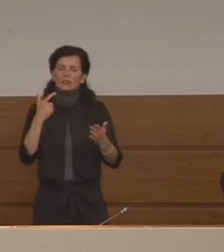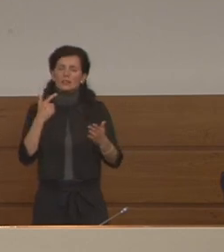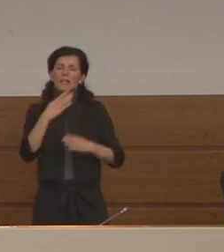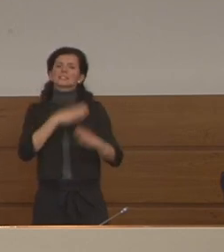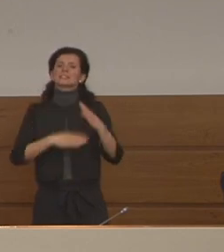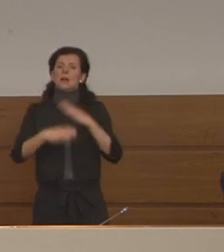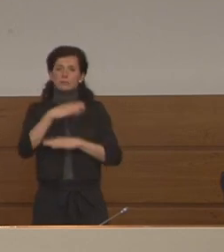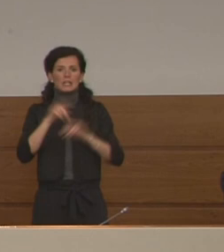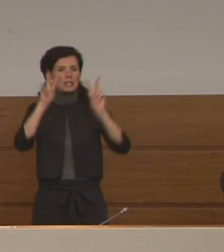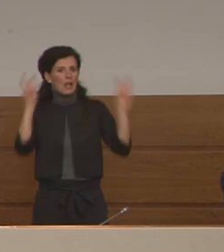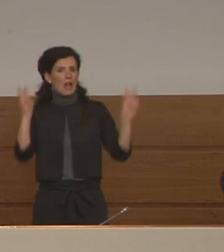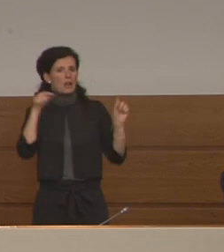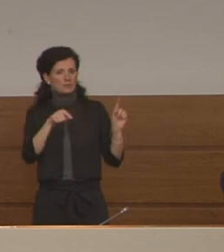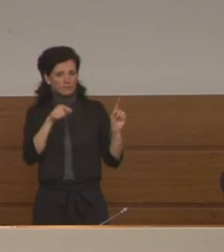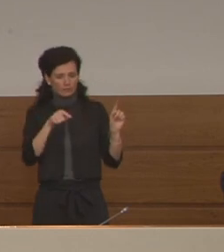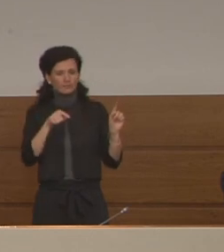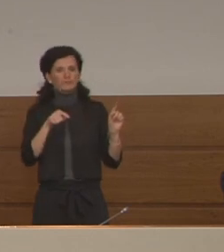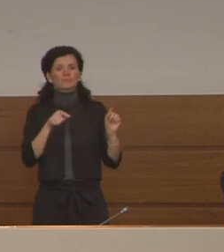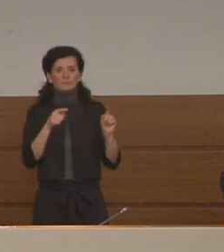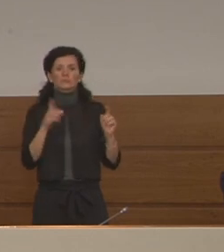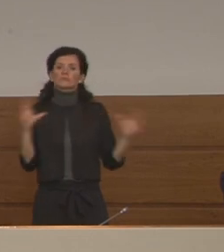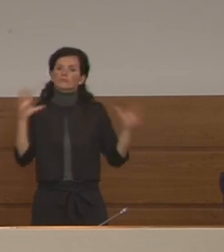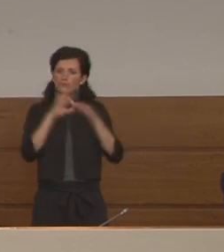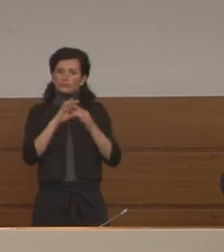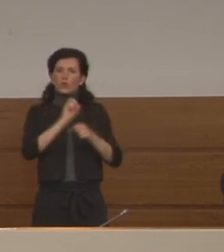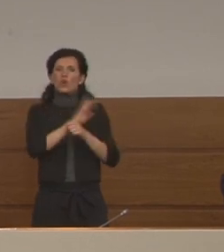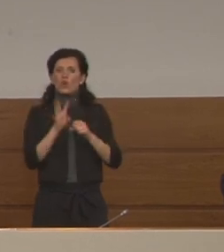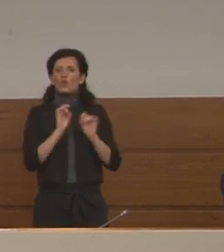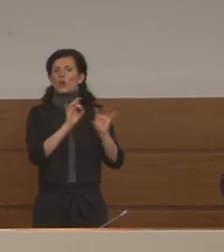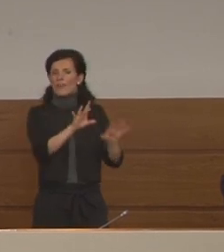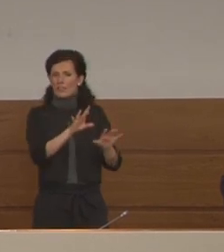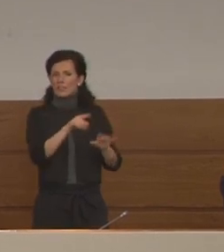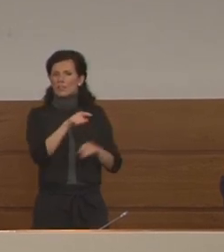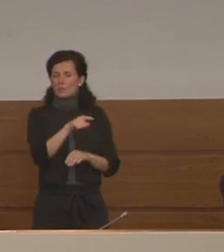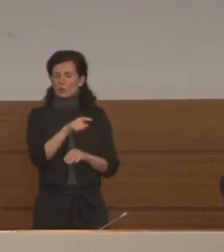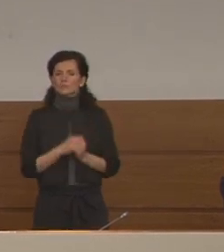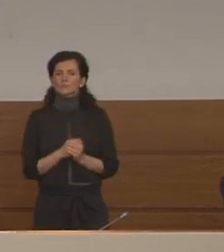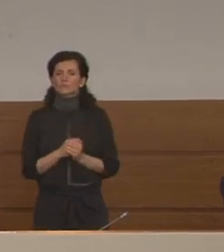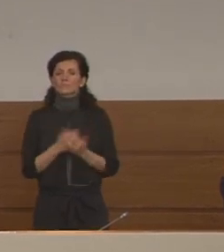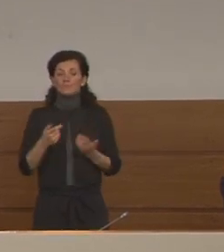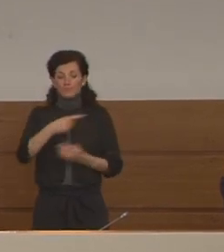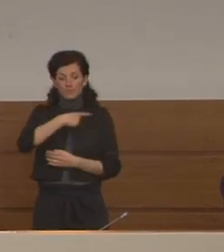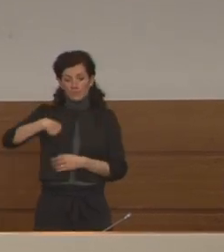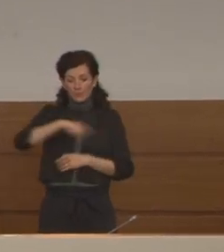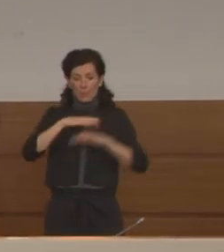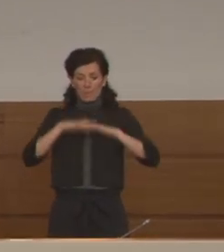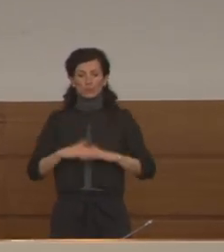riguarda il coronavirus. Noi, come Protezione Civile, col nostro sistema di